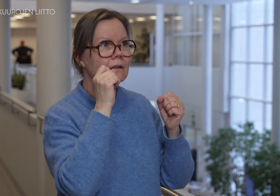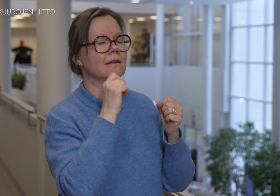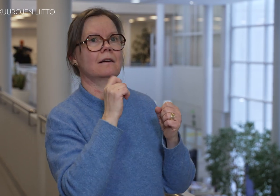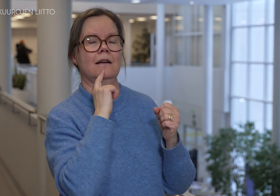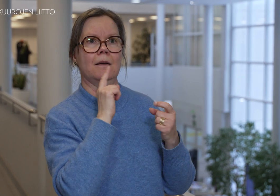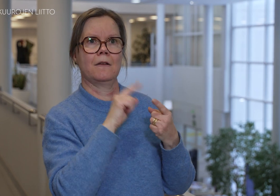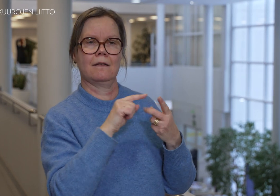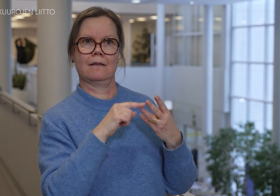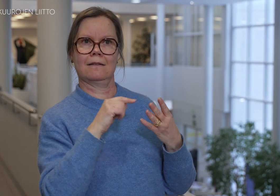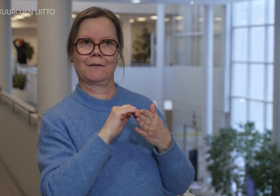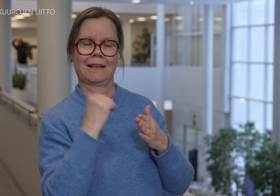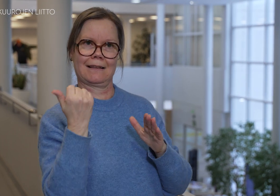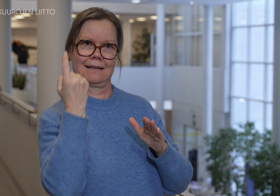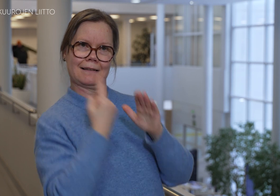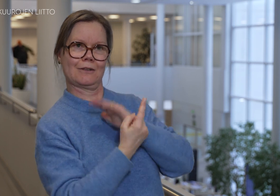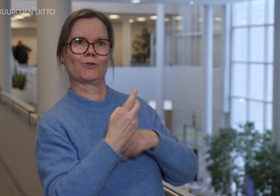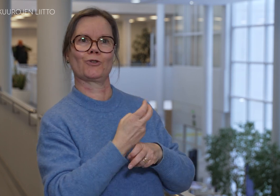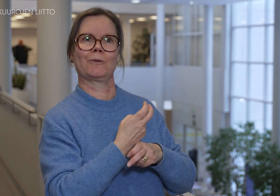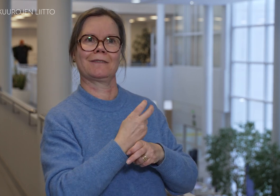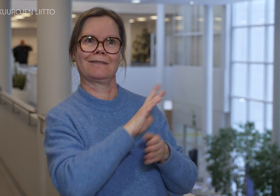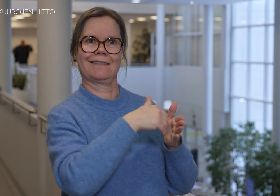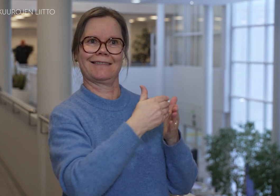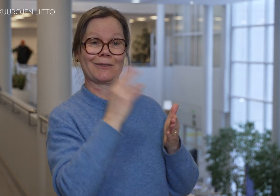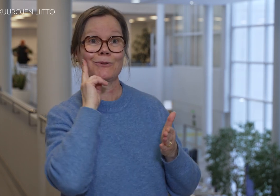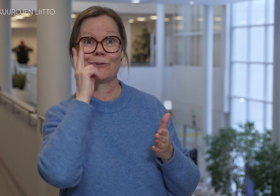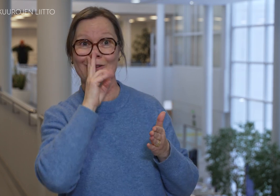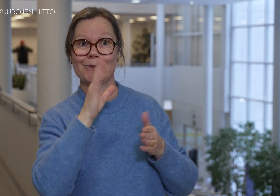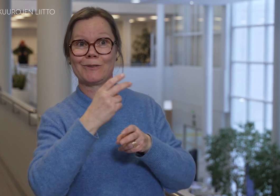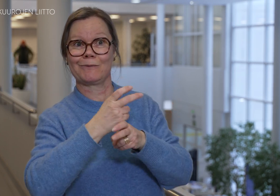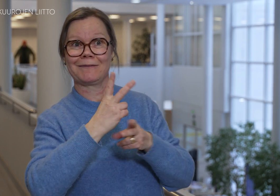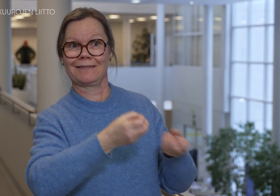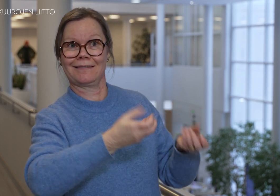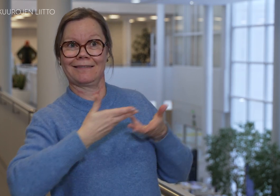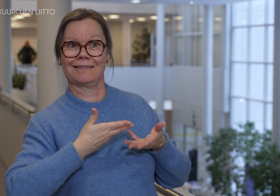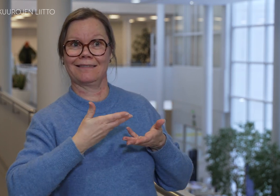Näin he saivat pienen kokemuksen viittomakielisten ja kuurosokeiden arjesta.